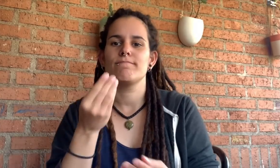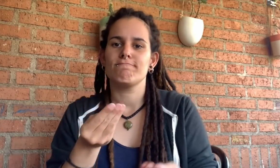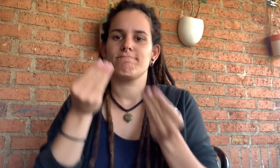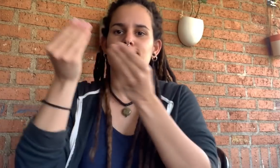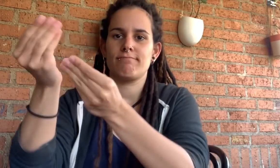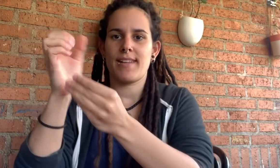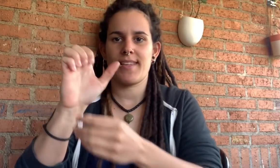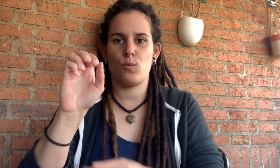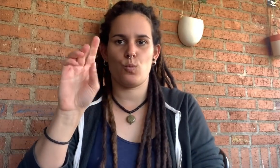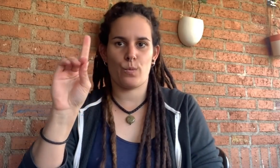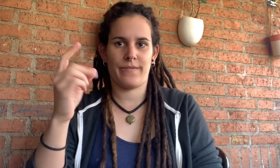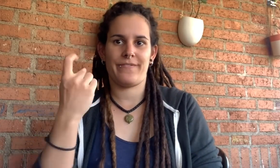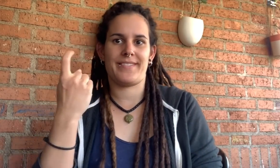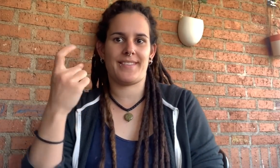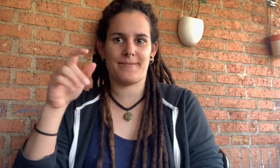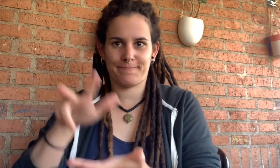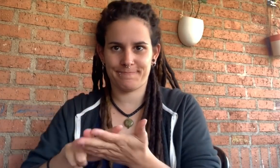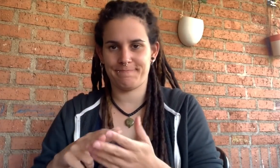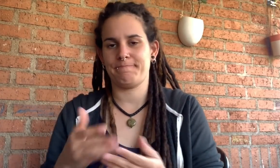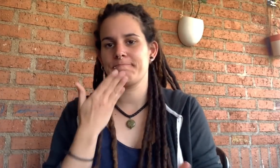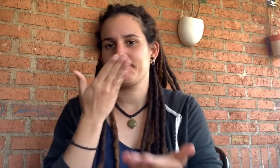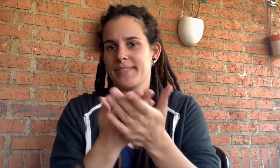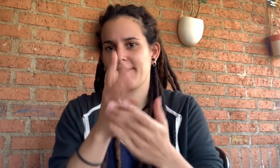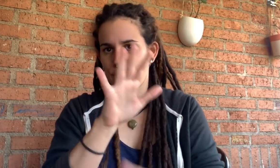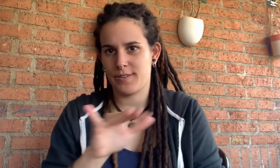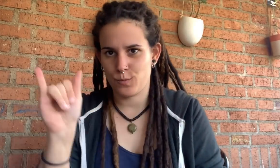consensuada en el I Foro Europeo de la Mujer Sorda.